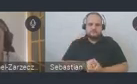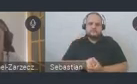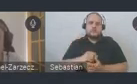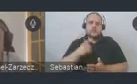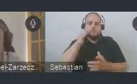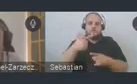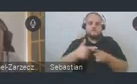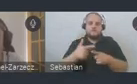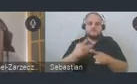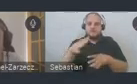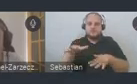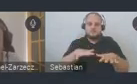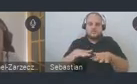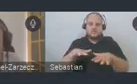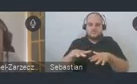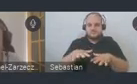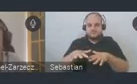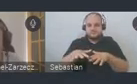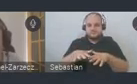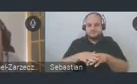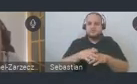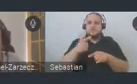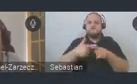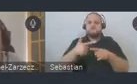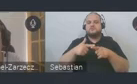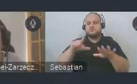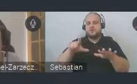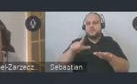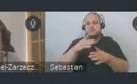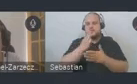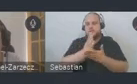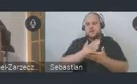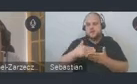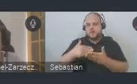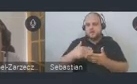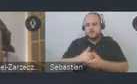na 24. miejscu spośród 27 krajów,